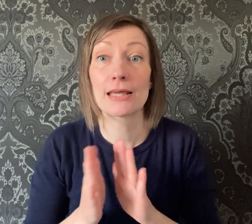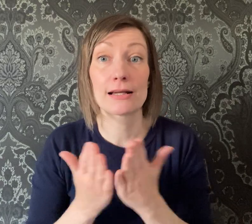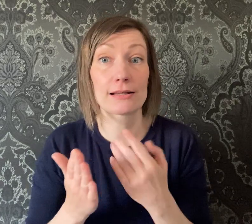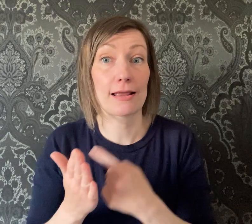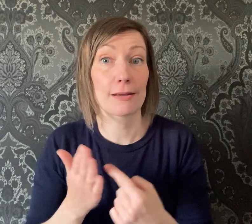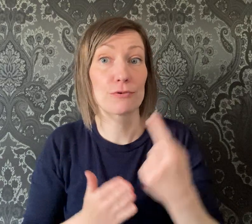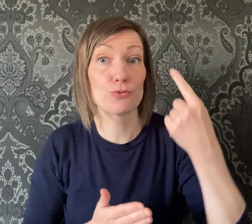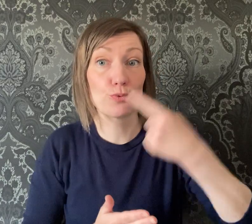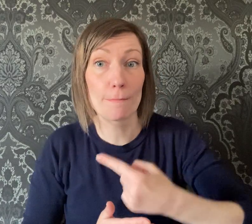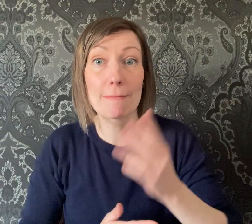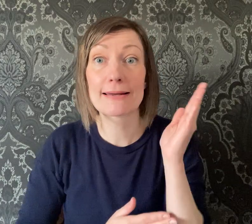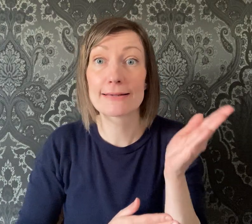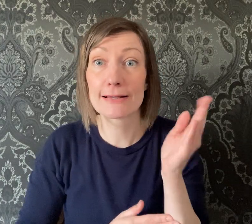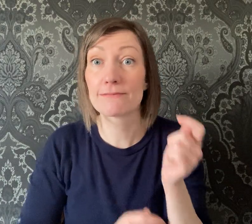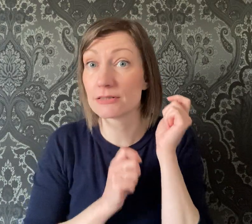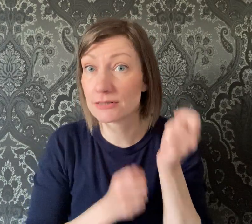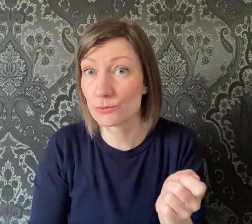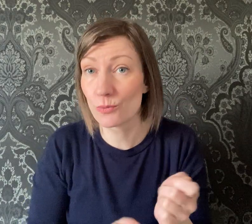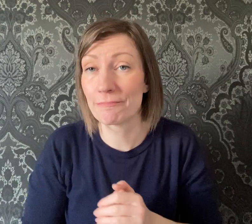Kirjan nimi on Kymmenen kirveeniskua.